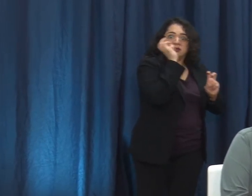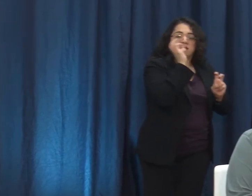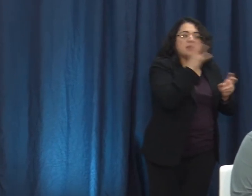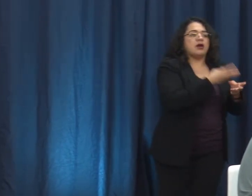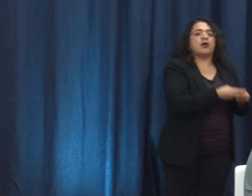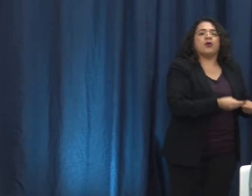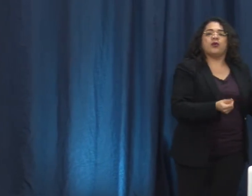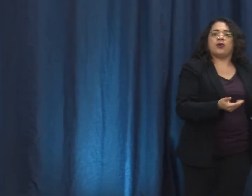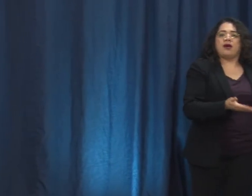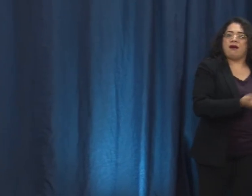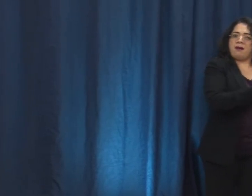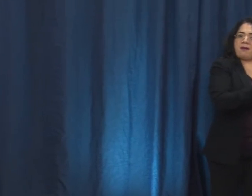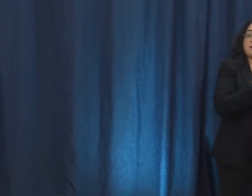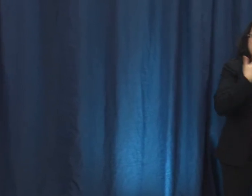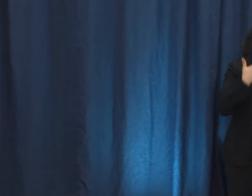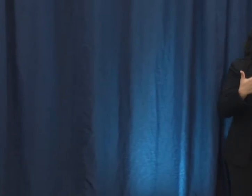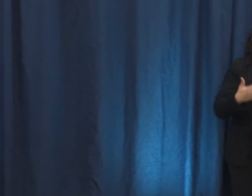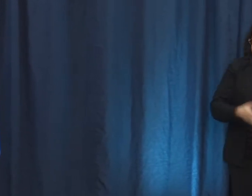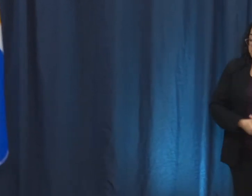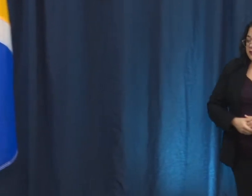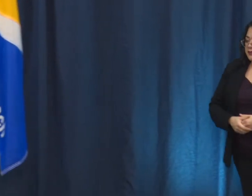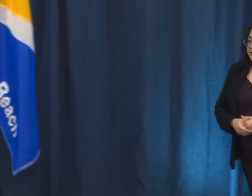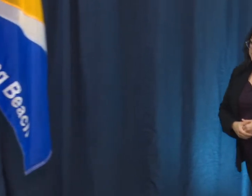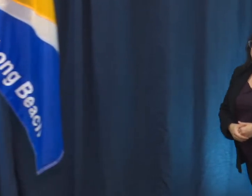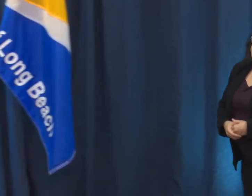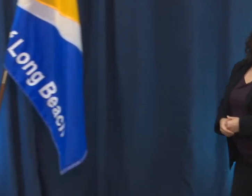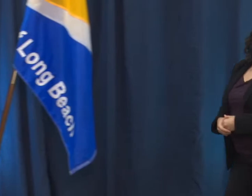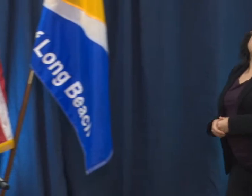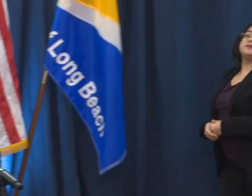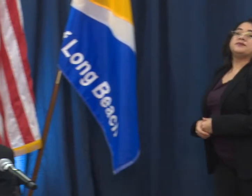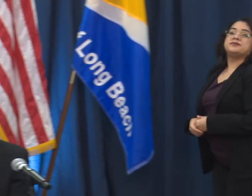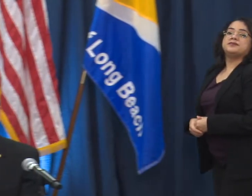que esta mi Rondo tambien and thank you all for watching again today and we'll